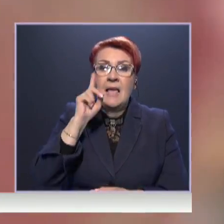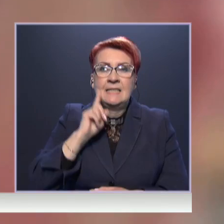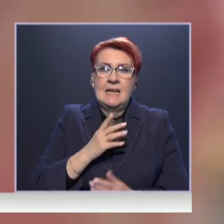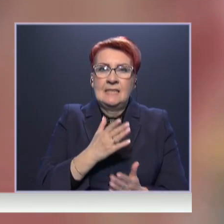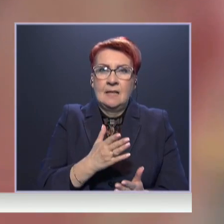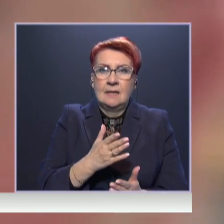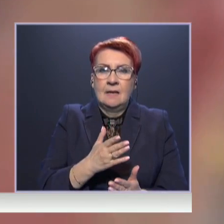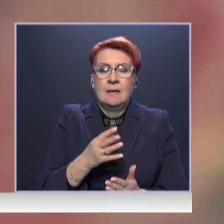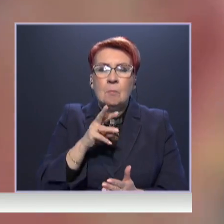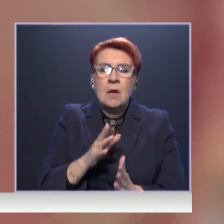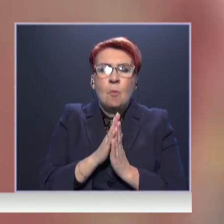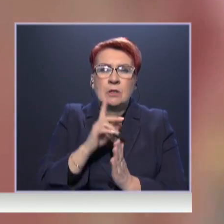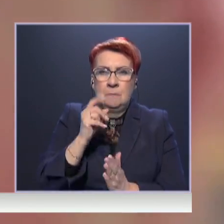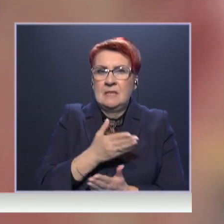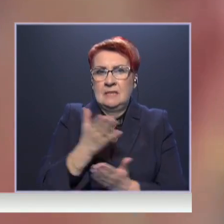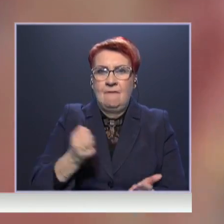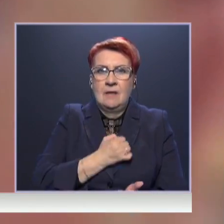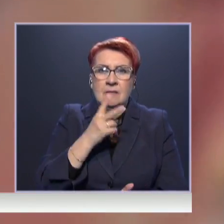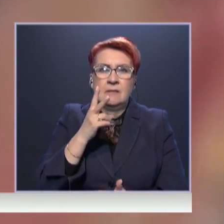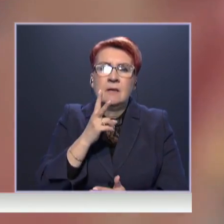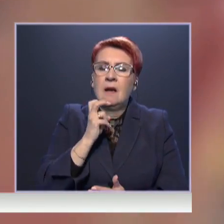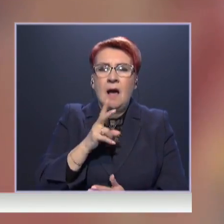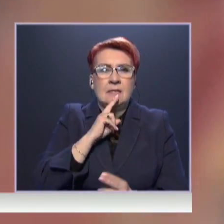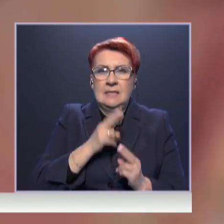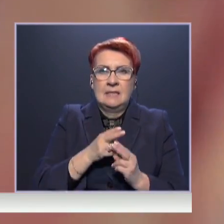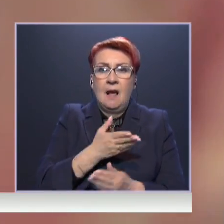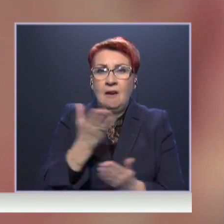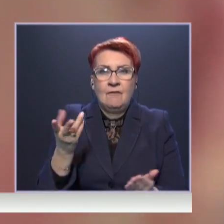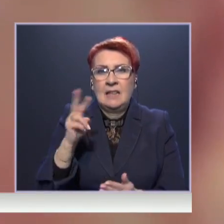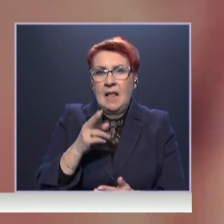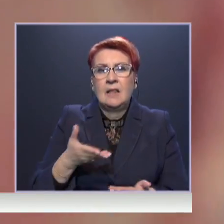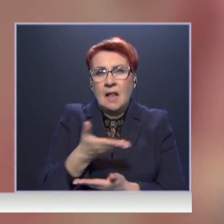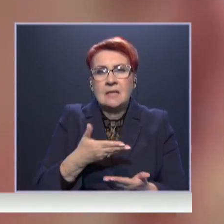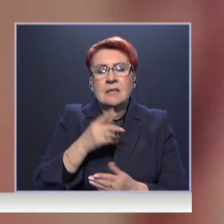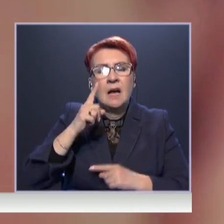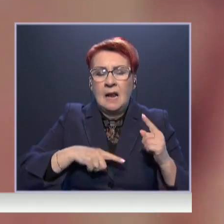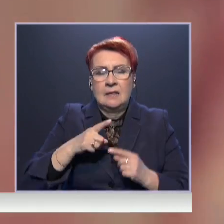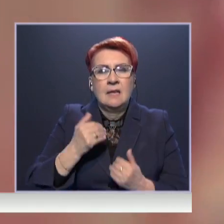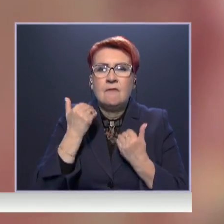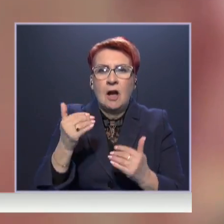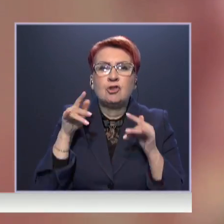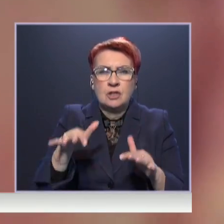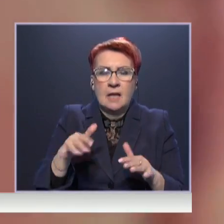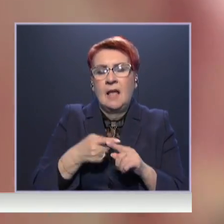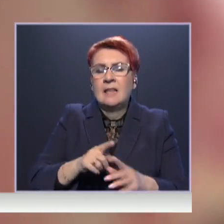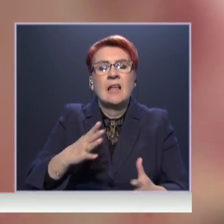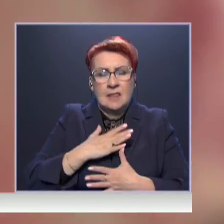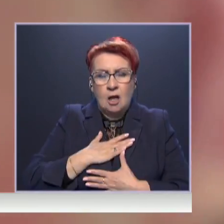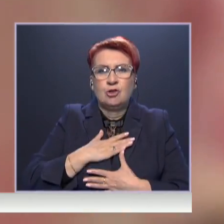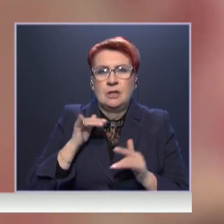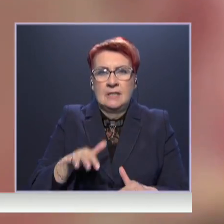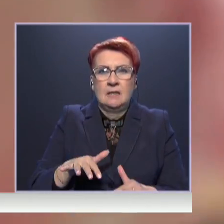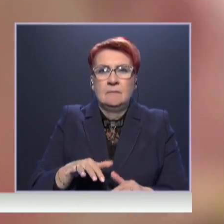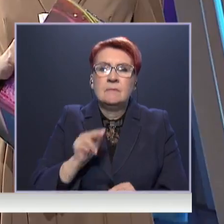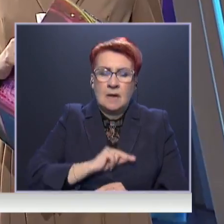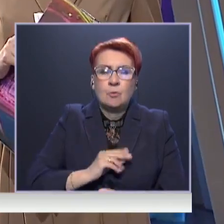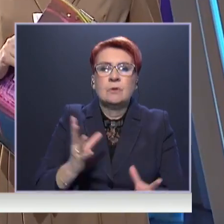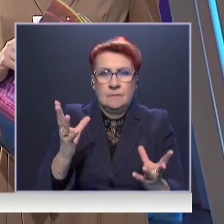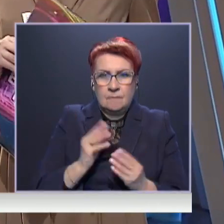молиться за вас ребята